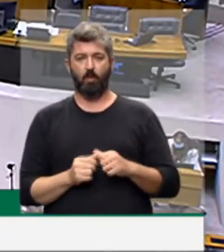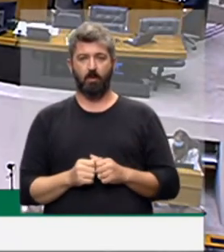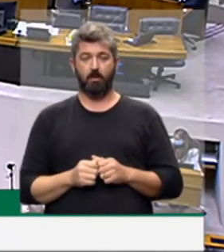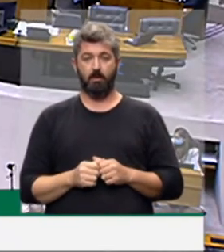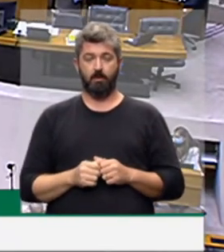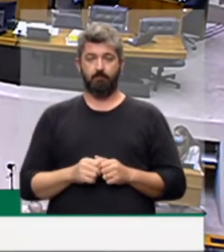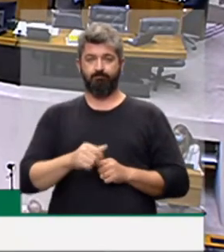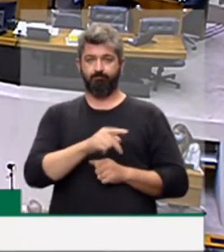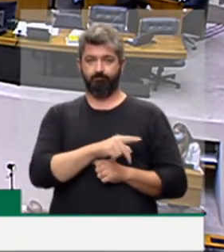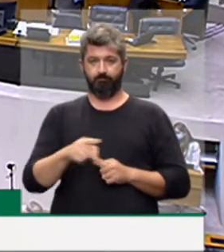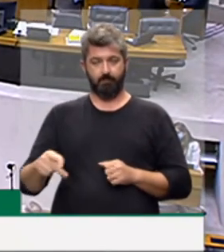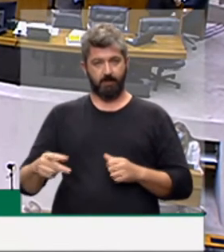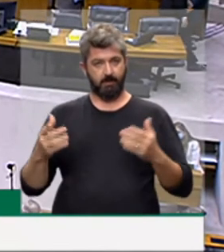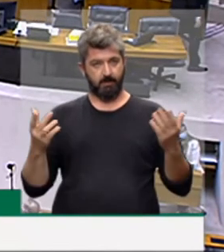BANCADA, COMO VOTA O PT COMO